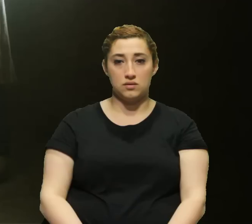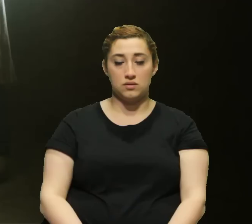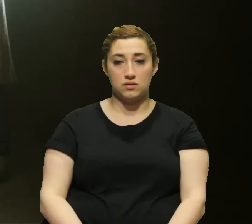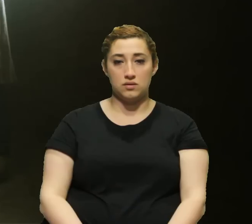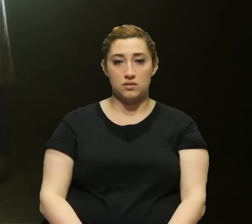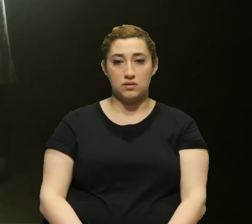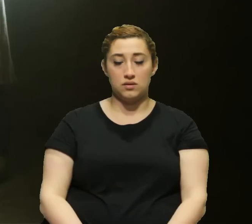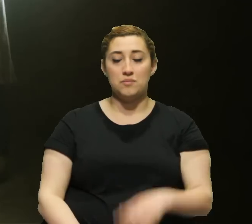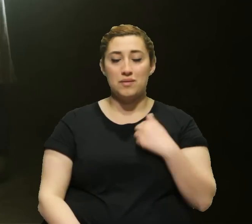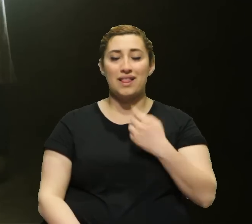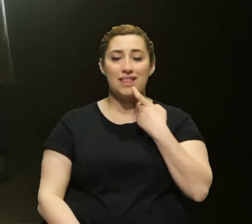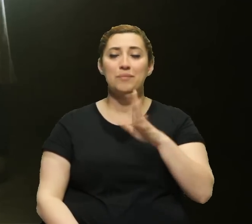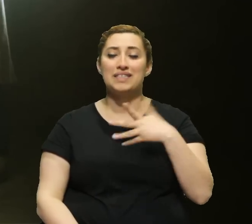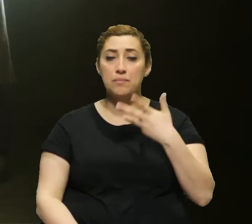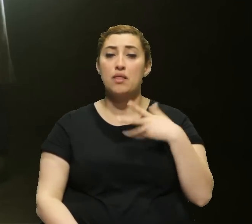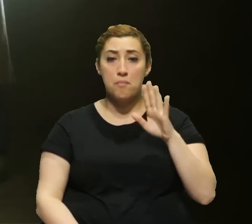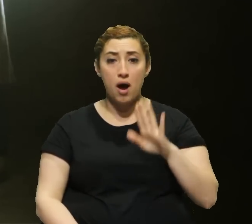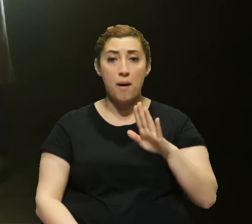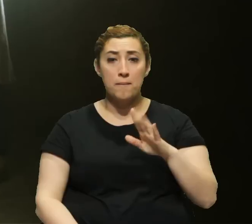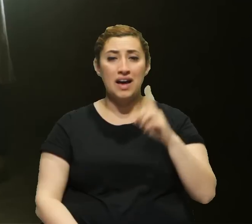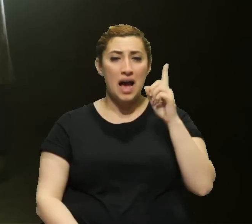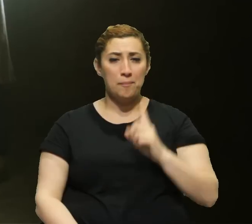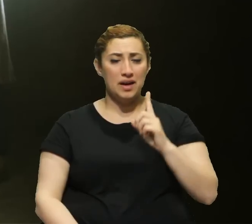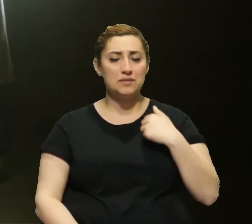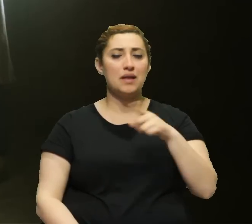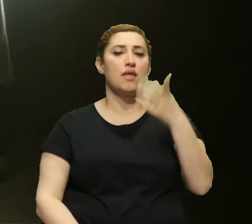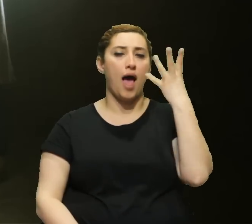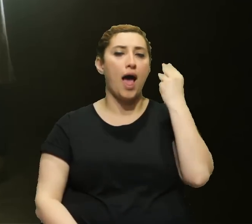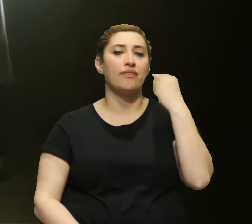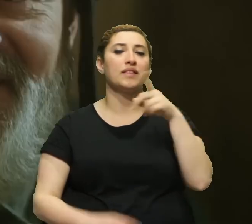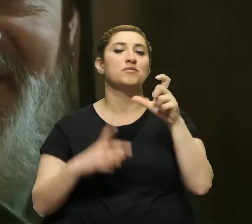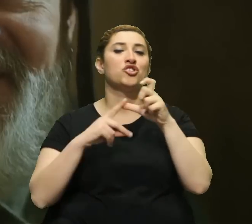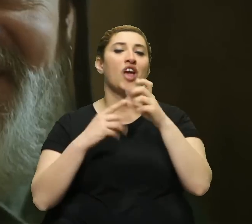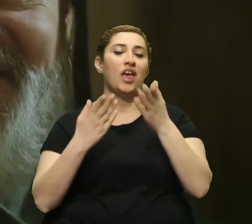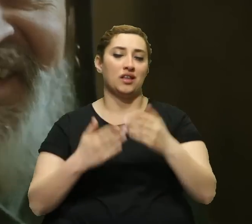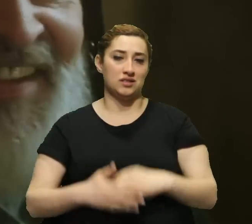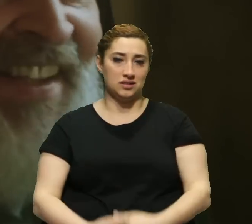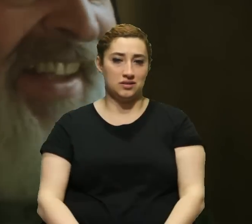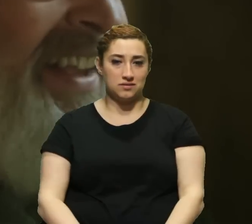(Durali) Deyivermeyim dediydim ama... ...ta en başından anlamış idim Şeyh olduğunuzu.